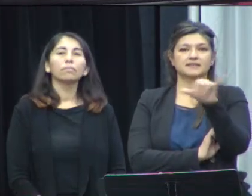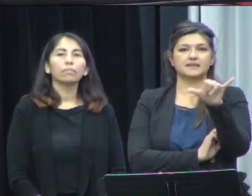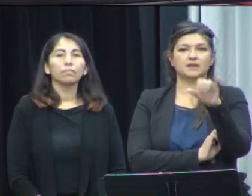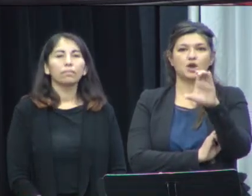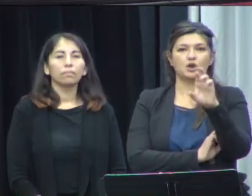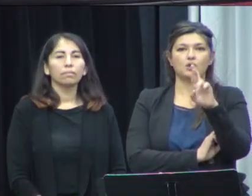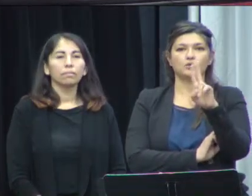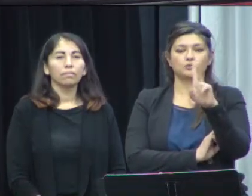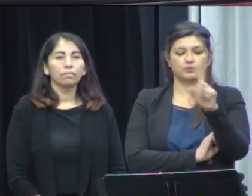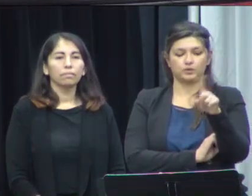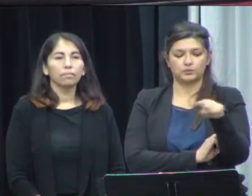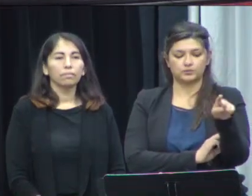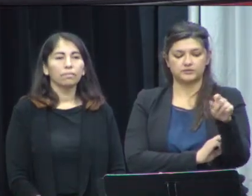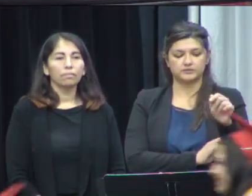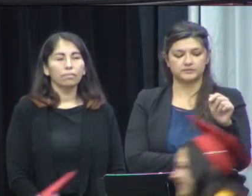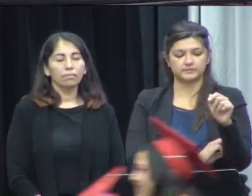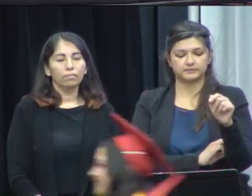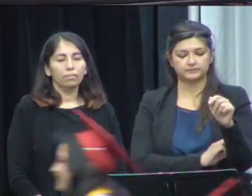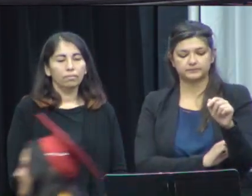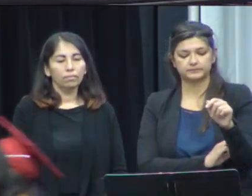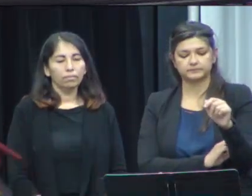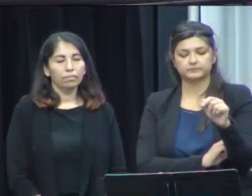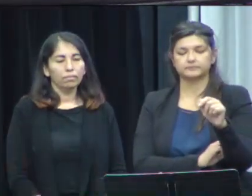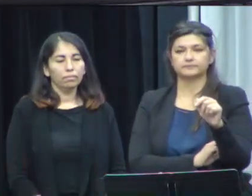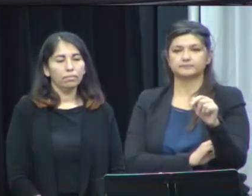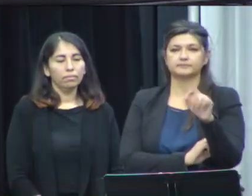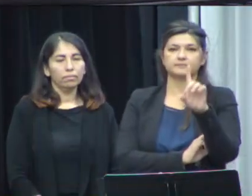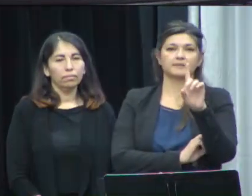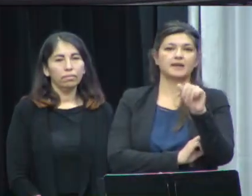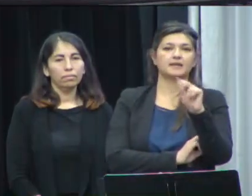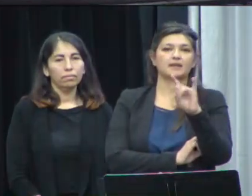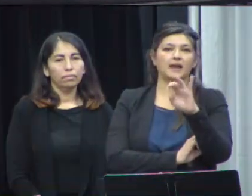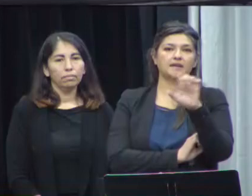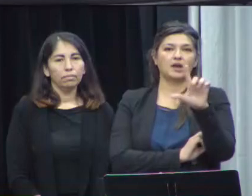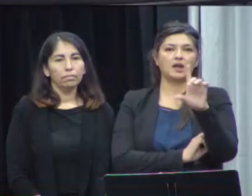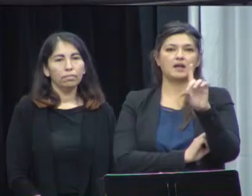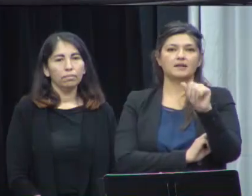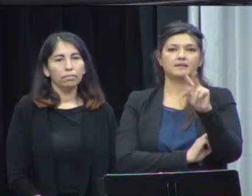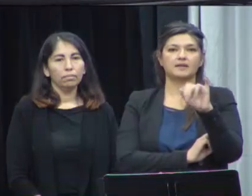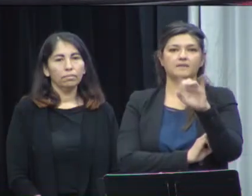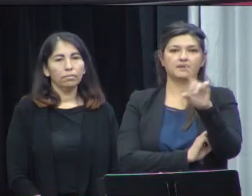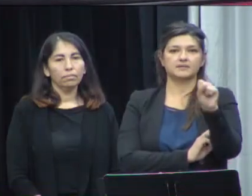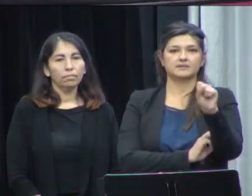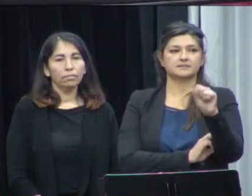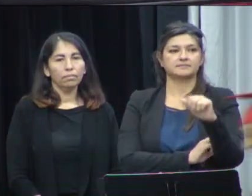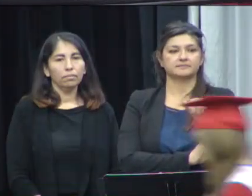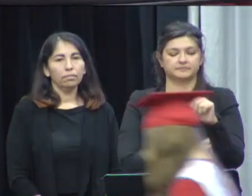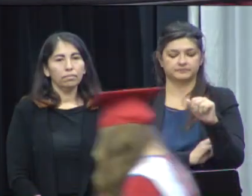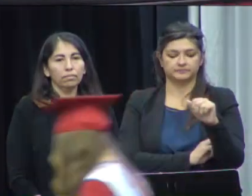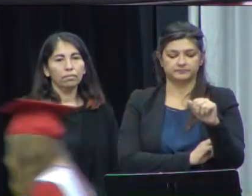(audience applauds) Daniel Davis. (audience applauds)